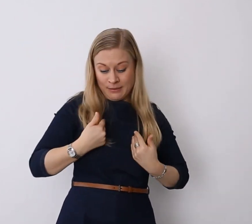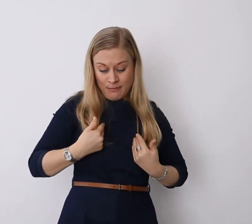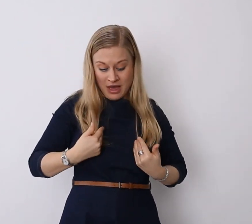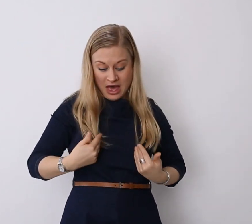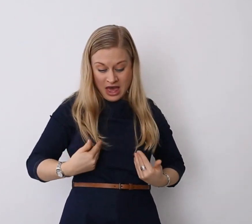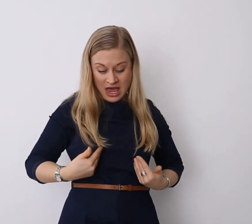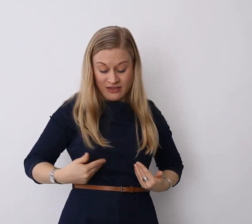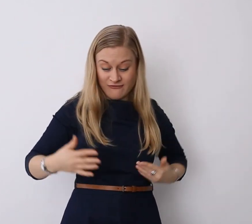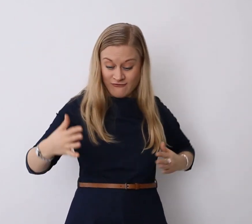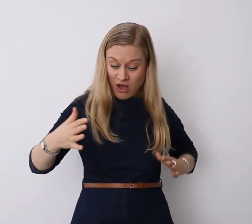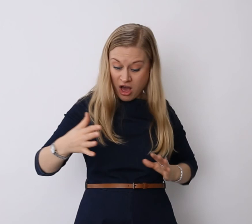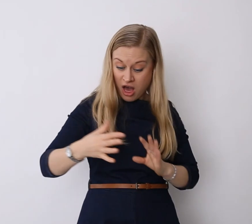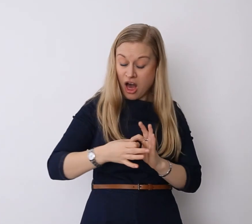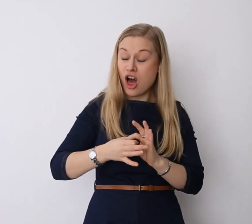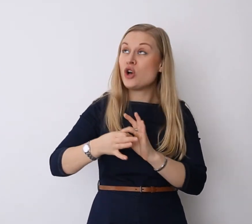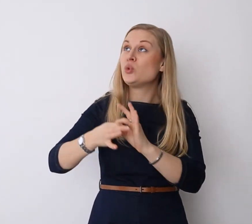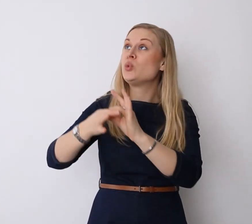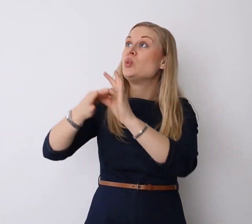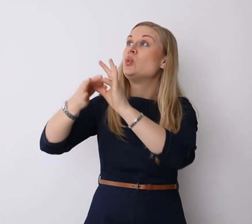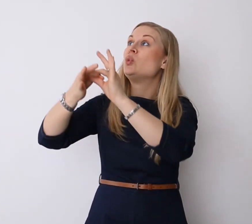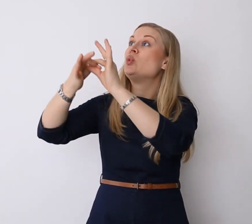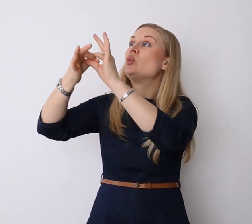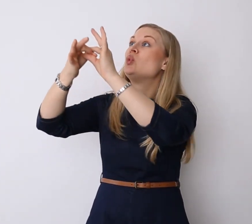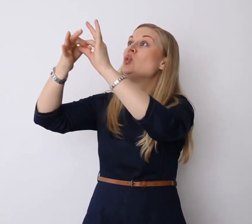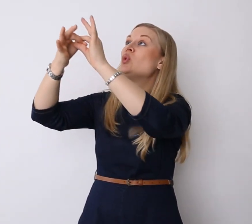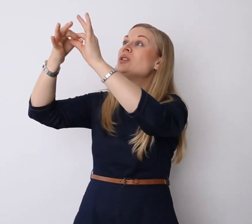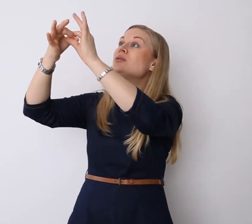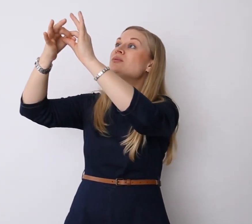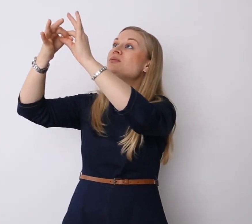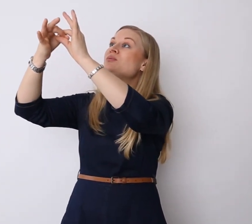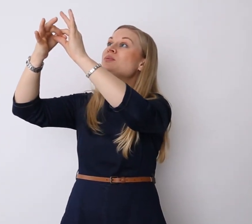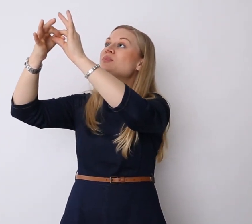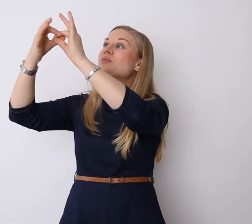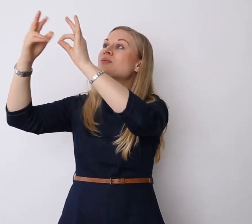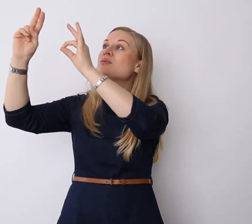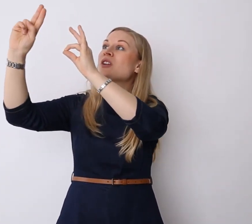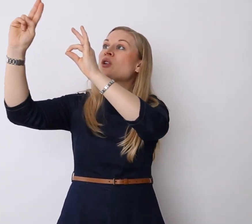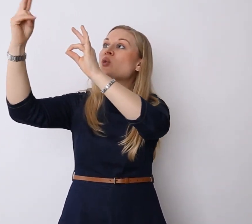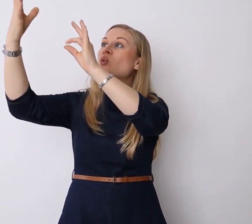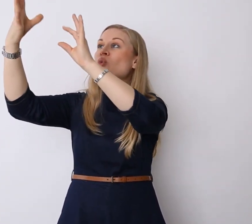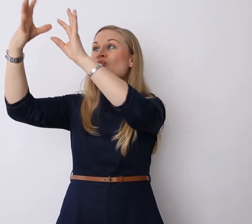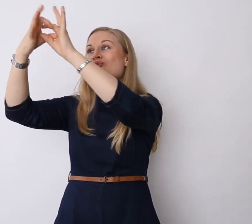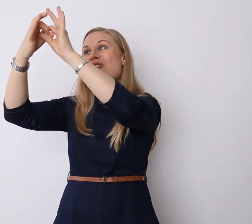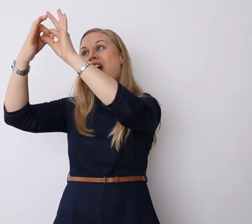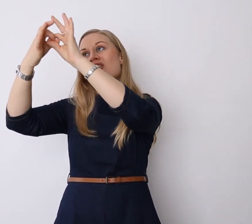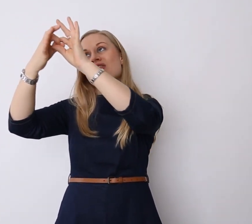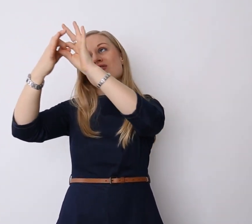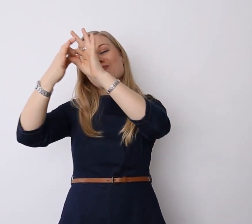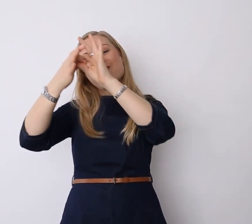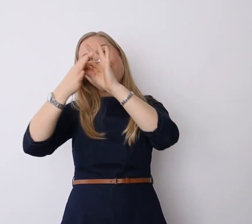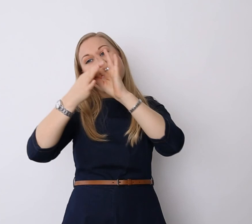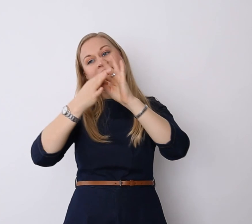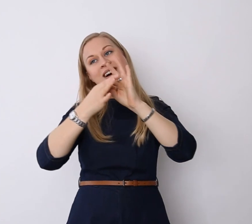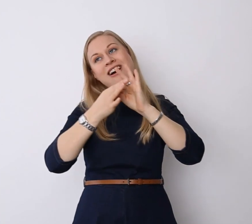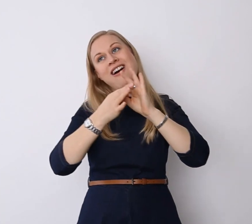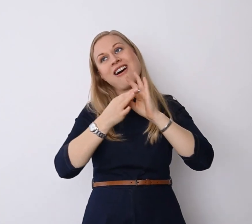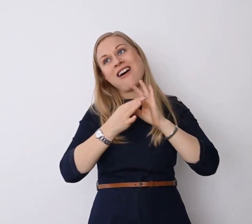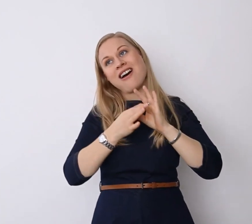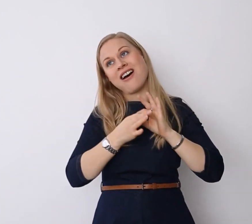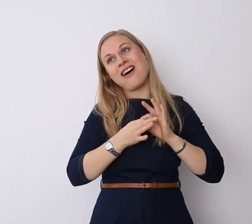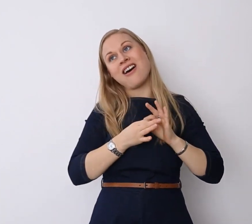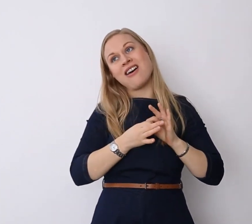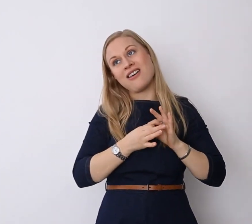Ik ben van U en U van mij.